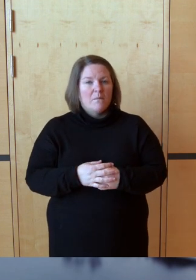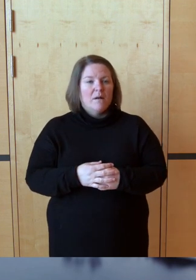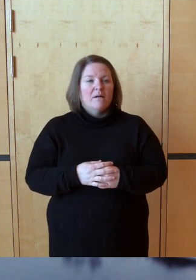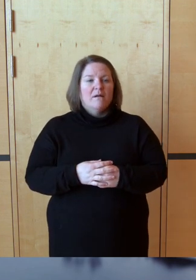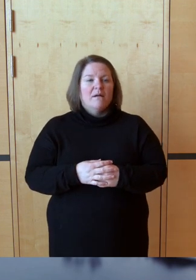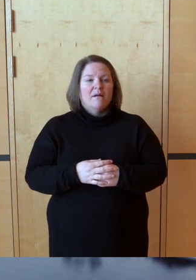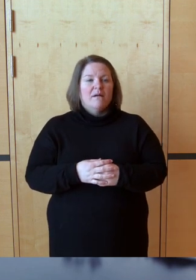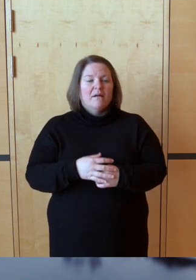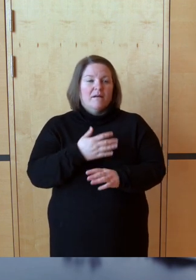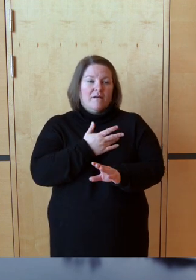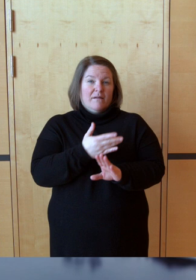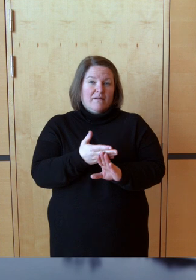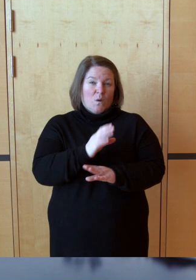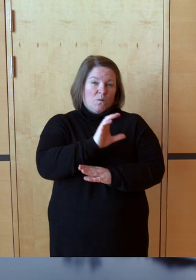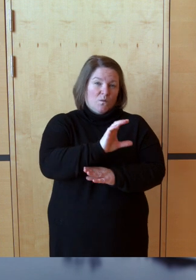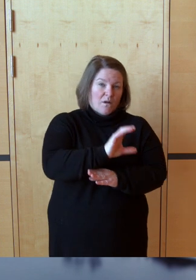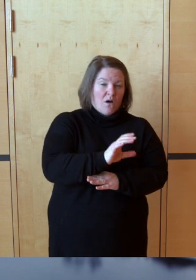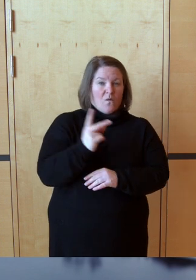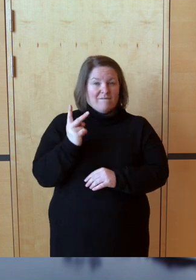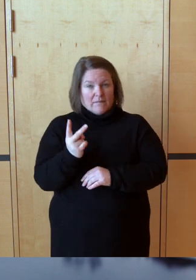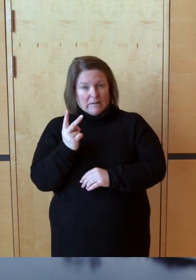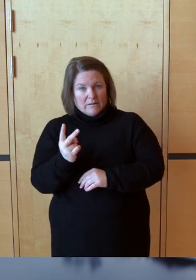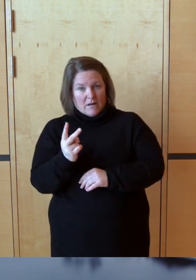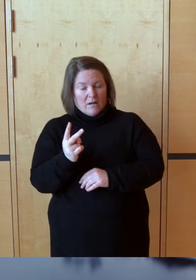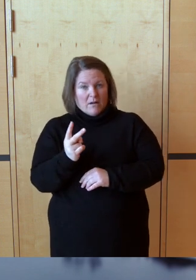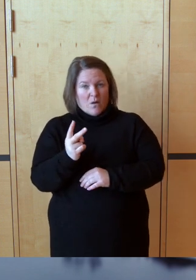Både Socialdemokraterna och Vänsterpartiet ofta gör så här att man